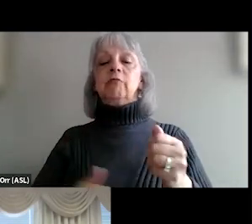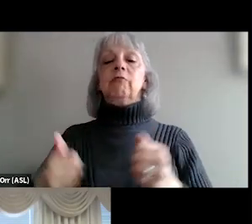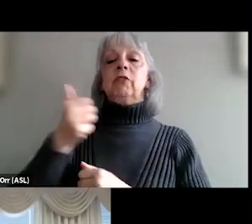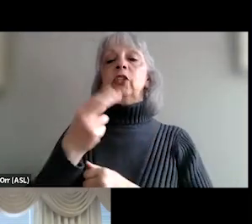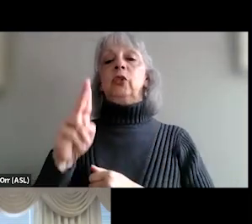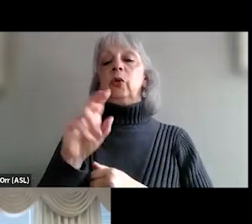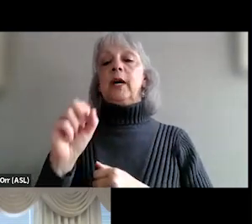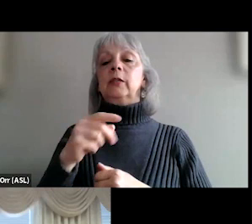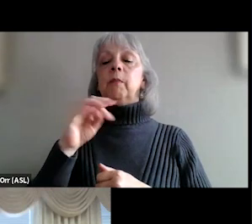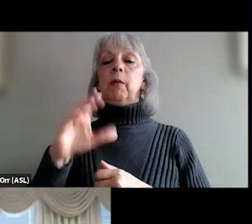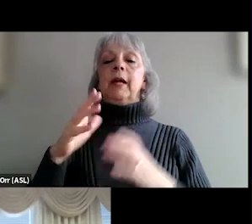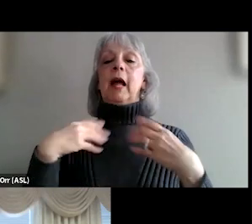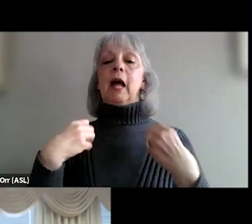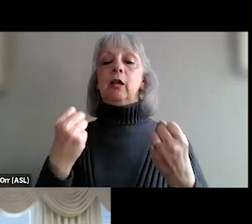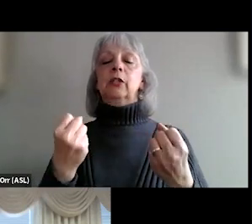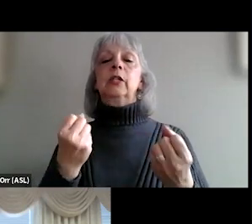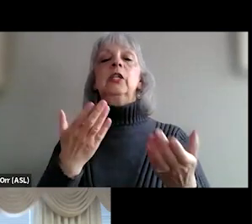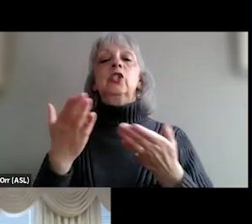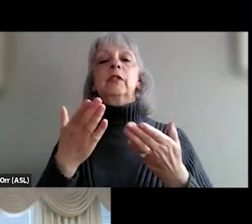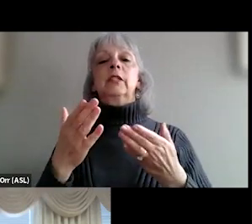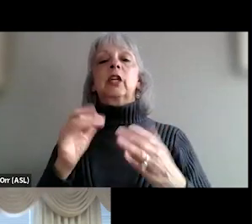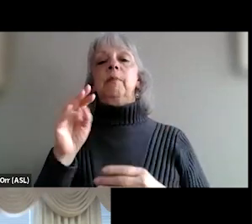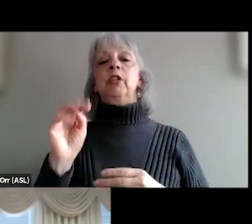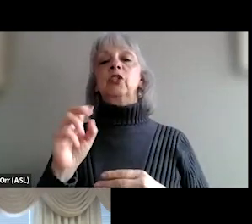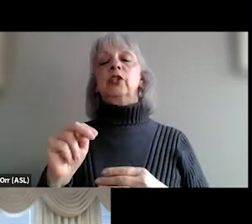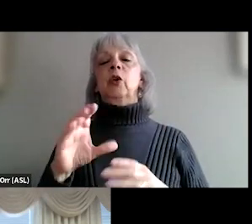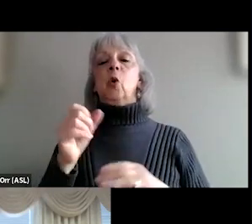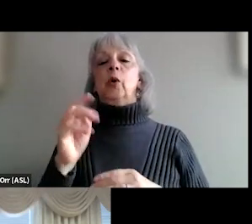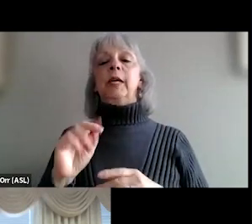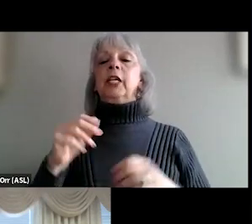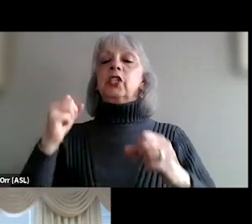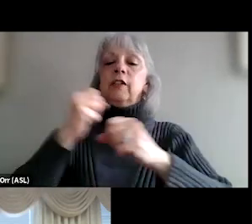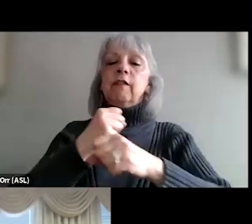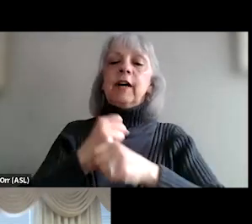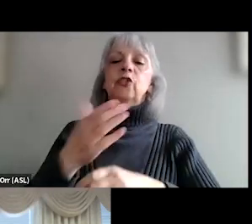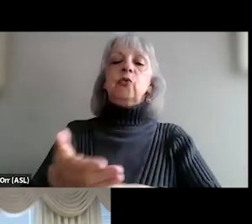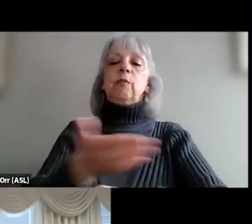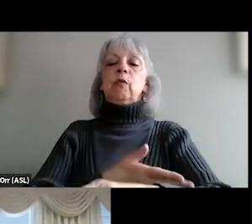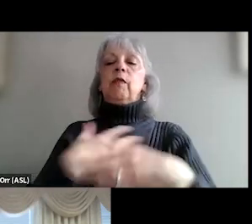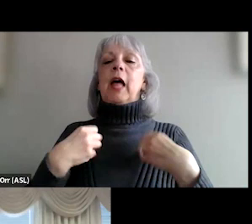del Servicio de Salud Pública de los Estados Unidos. Ella lucha todos los días para mejorar la salud y el bienestar de todos los estadounidenses